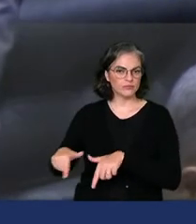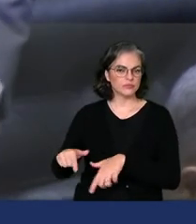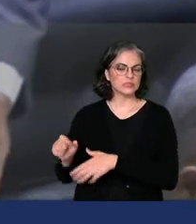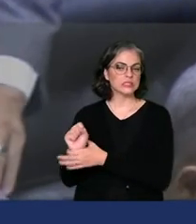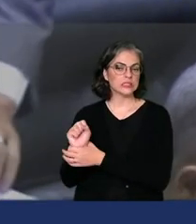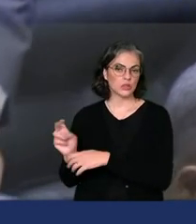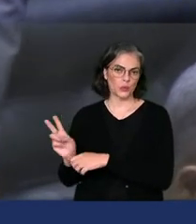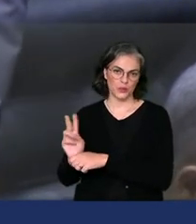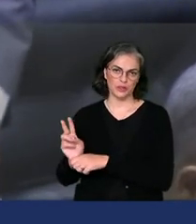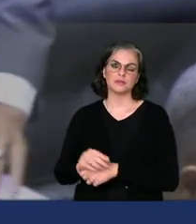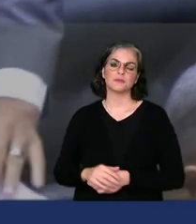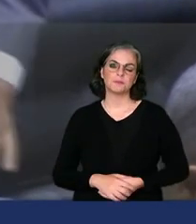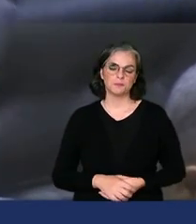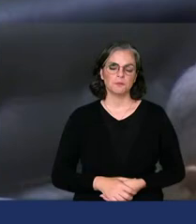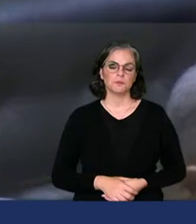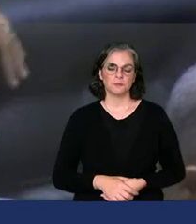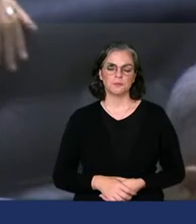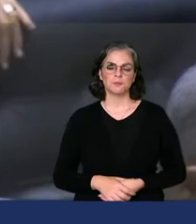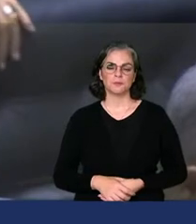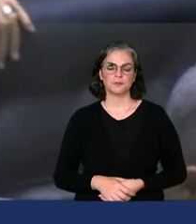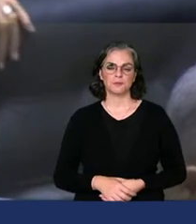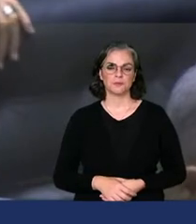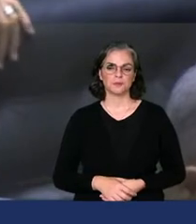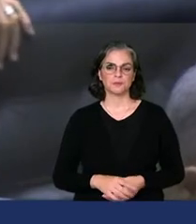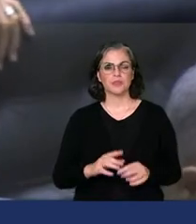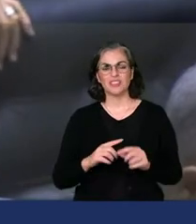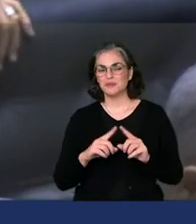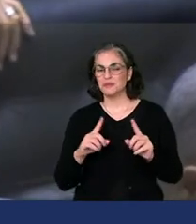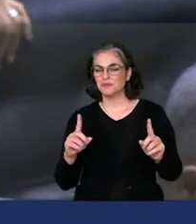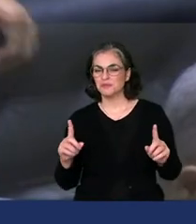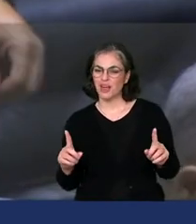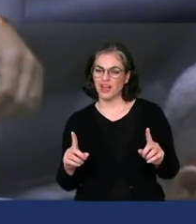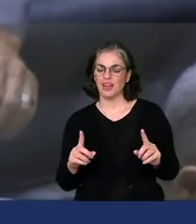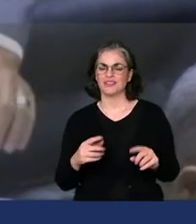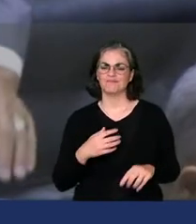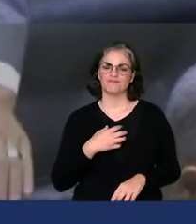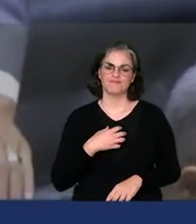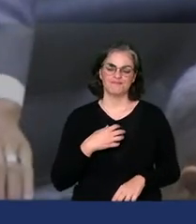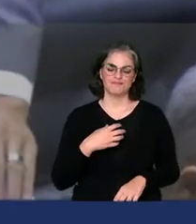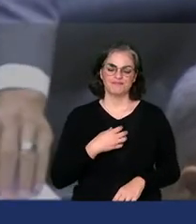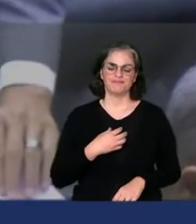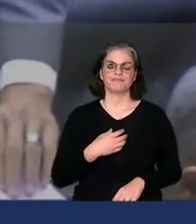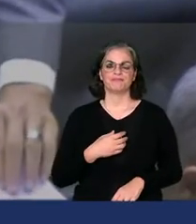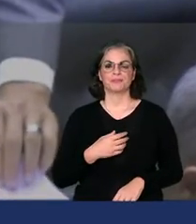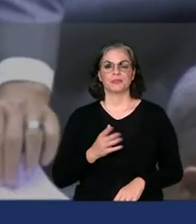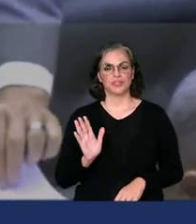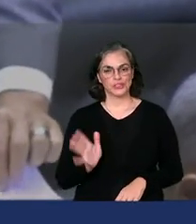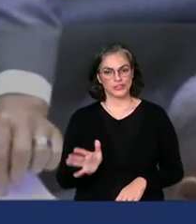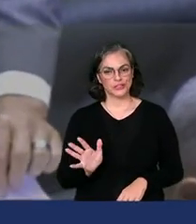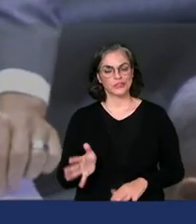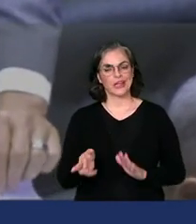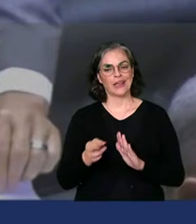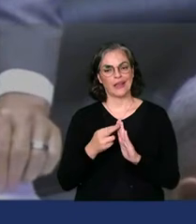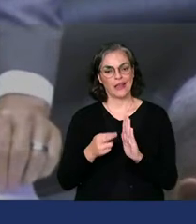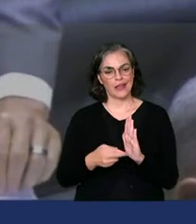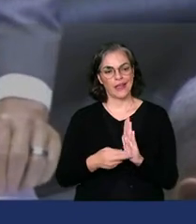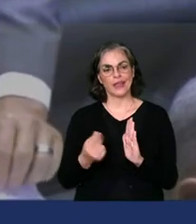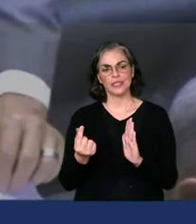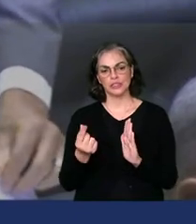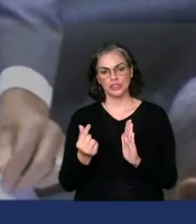PÚBLICA , MAS ACREDITO TAMBÉM QUE OS RECURSOS QUE ESTÃO PREVISTOS PARA ÁREA DE